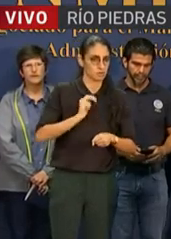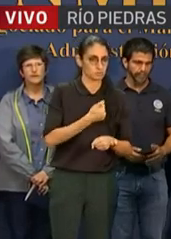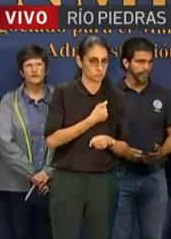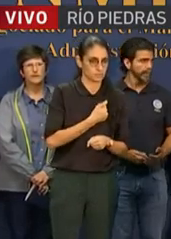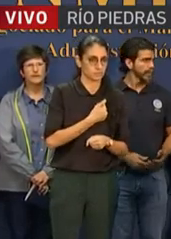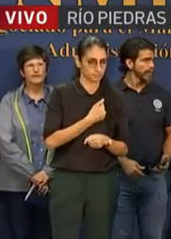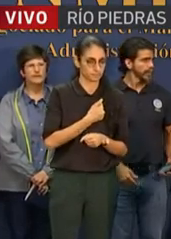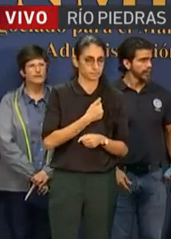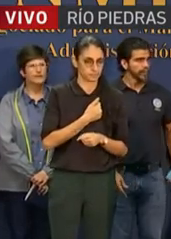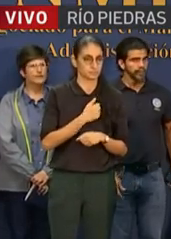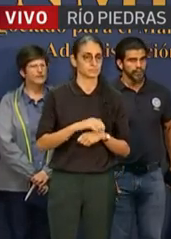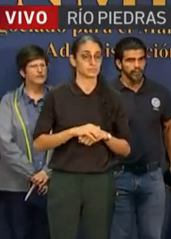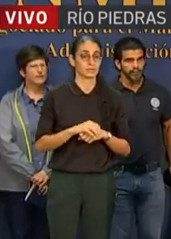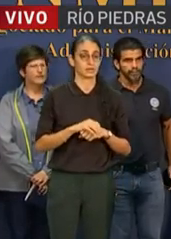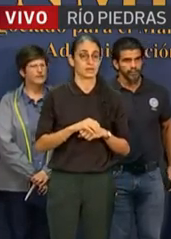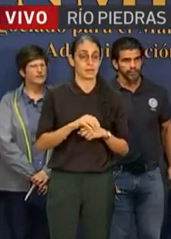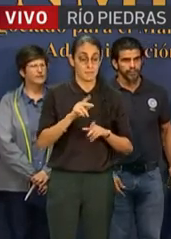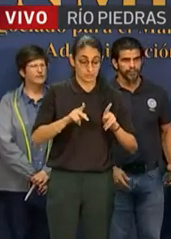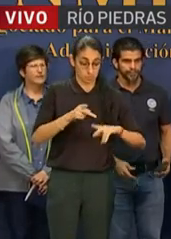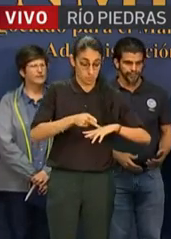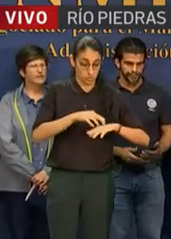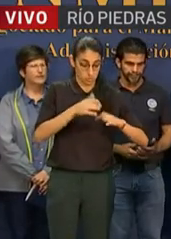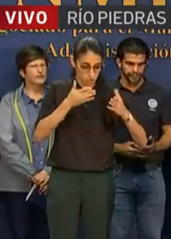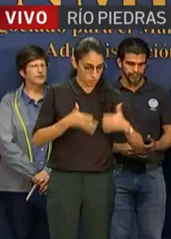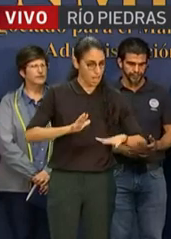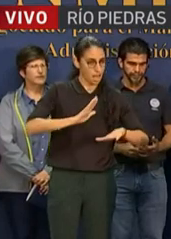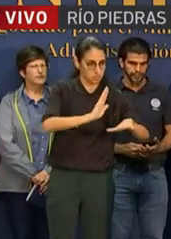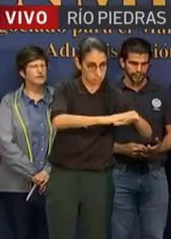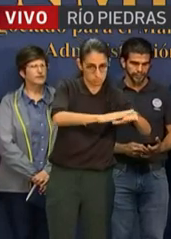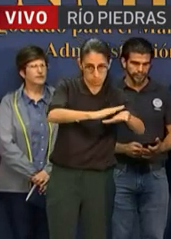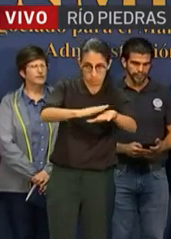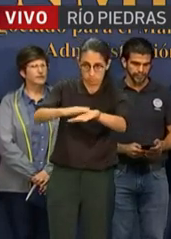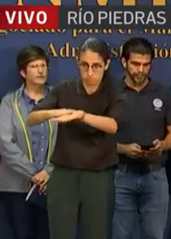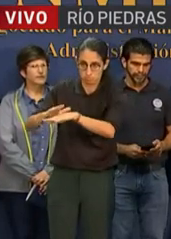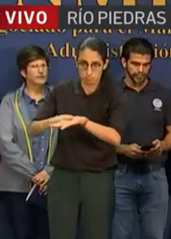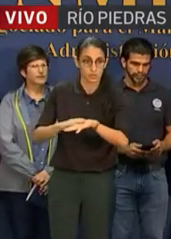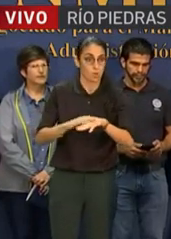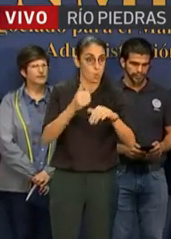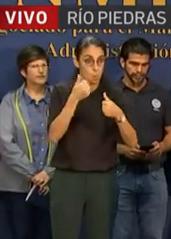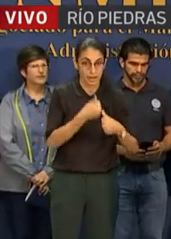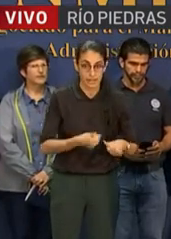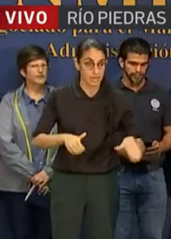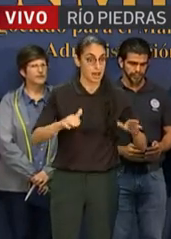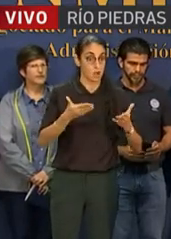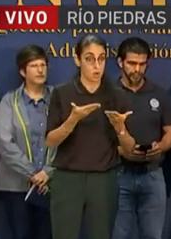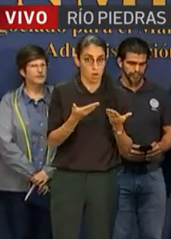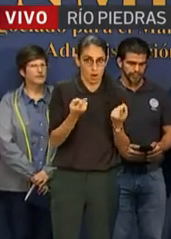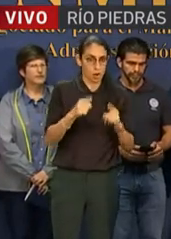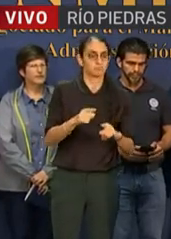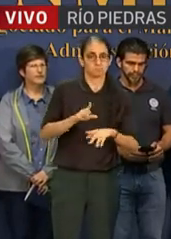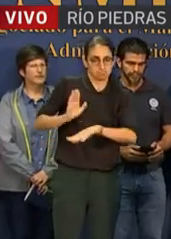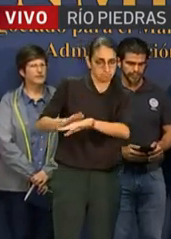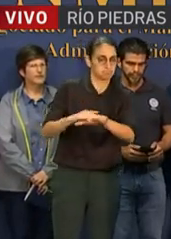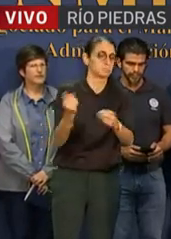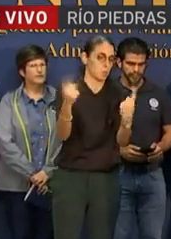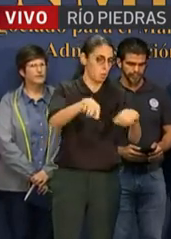LLEGADO POCO A POCO. ESE